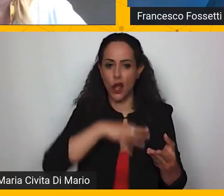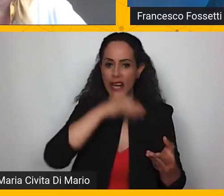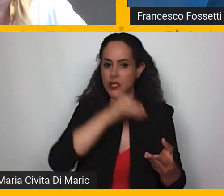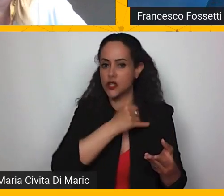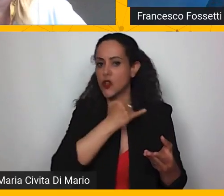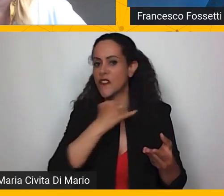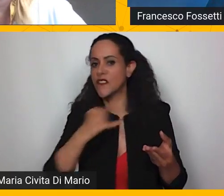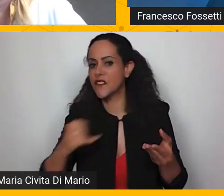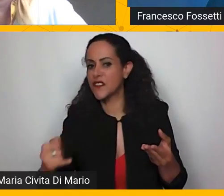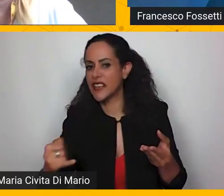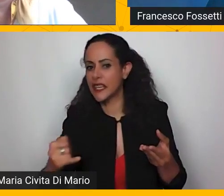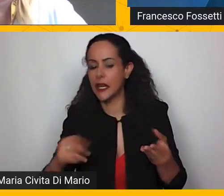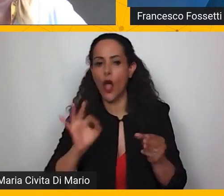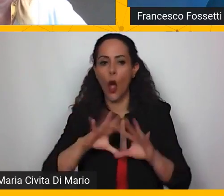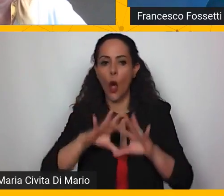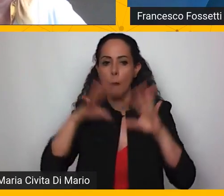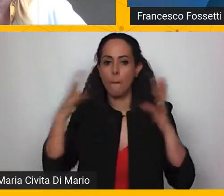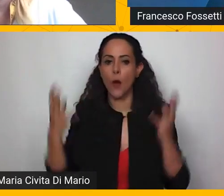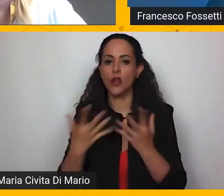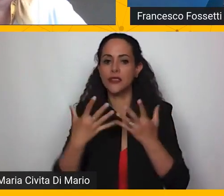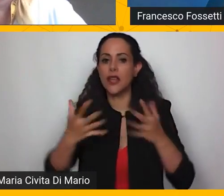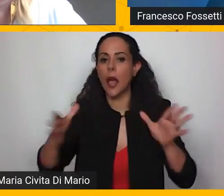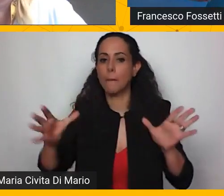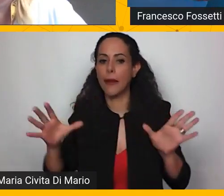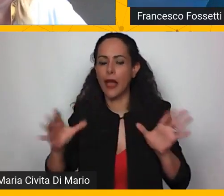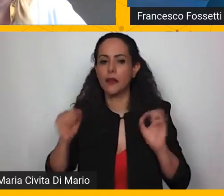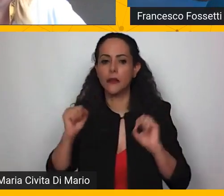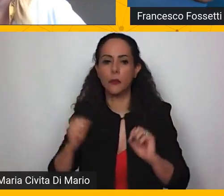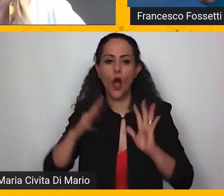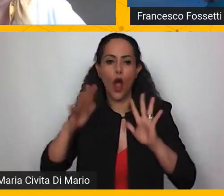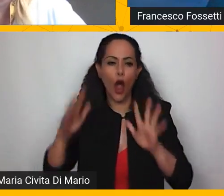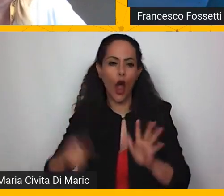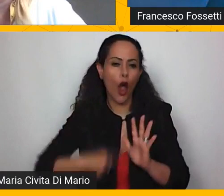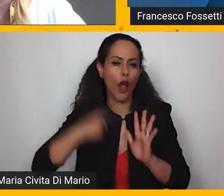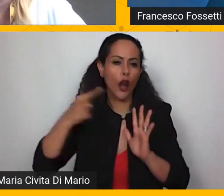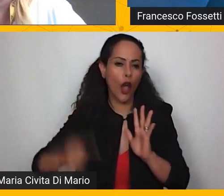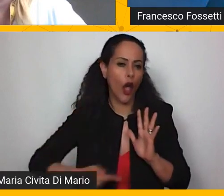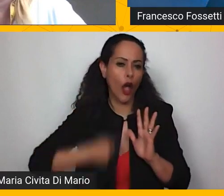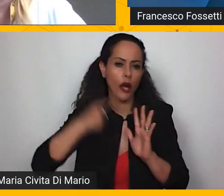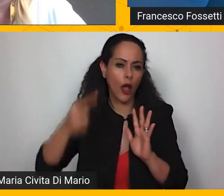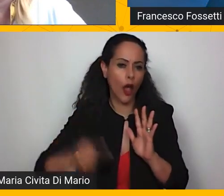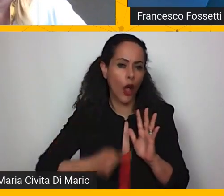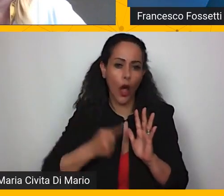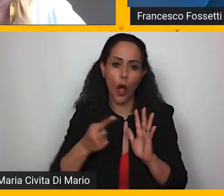anche di quelli con i grandi mondi aperti che possono durare